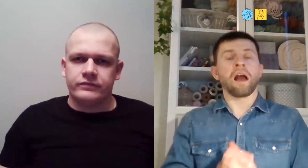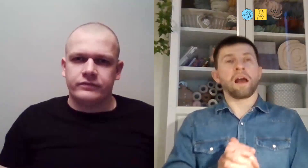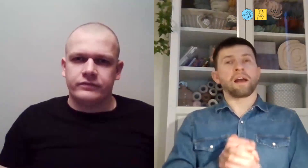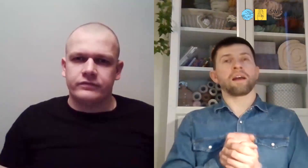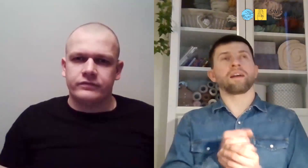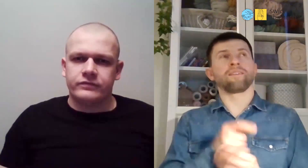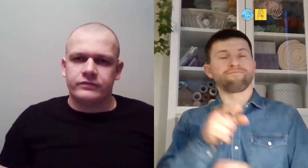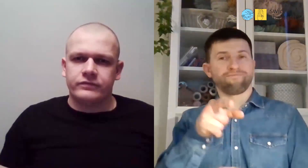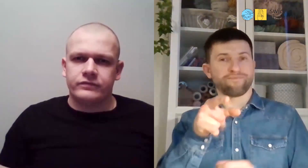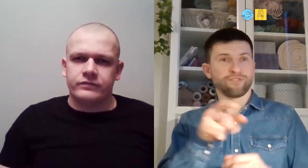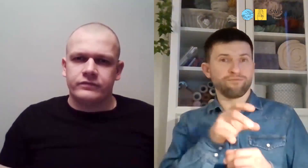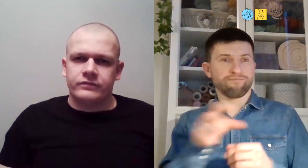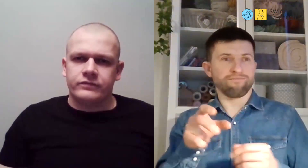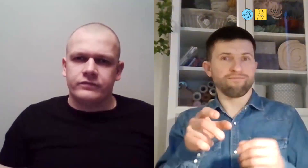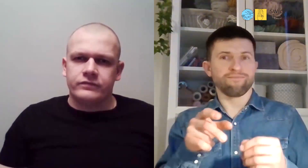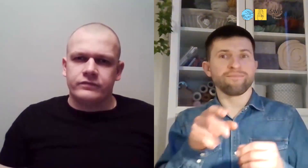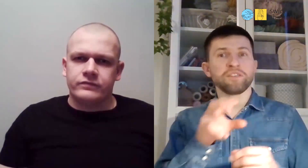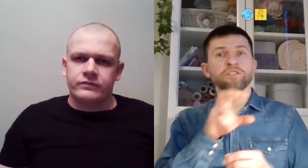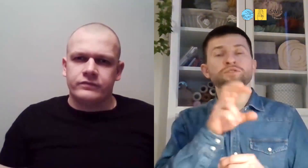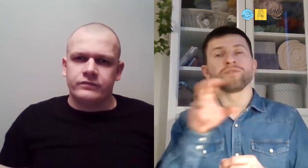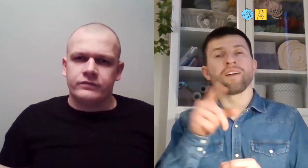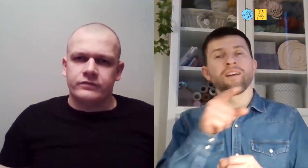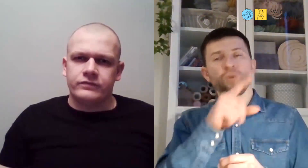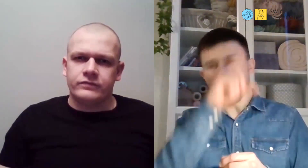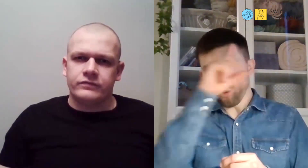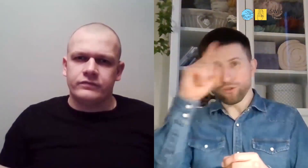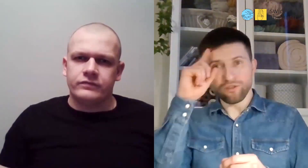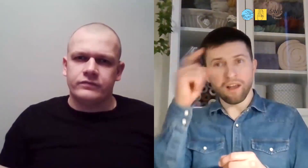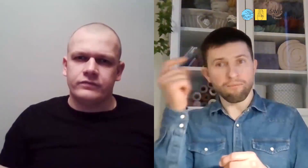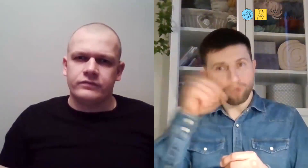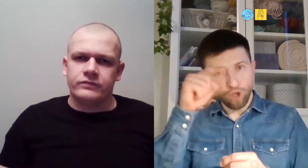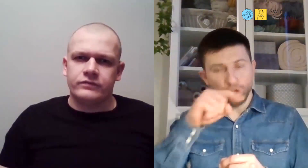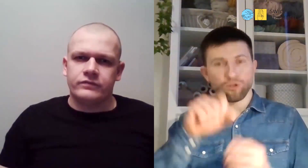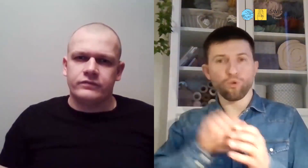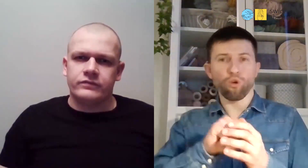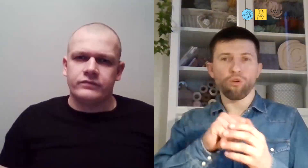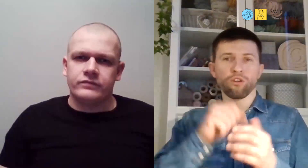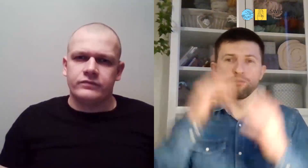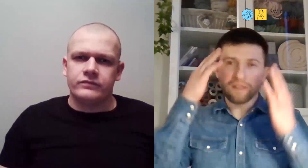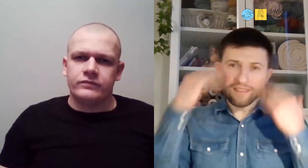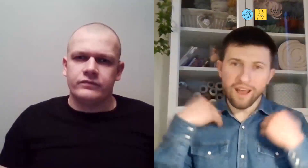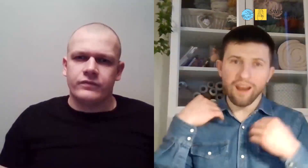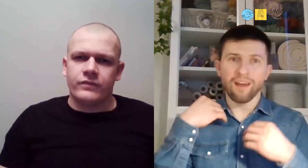Czy ludzie przychodzą do szpitala,